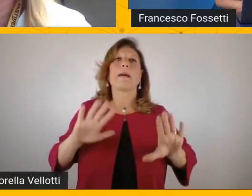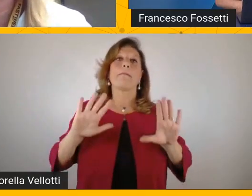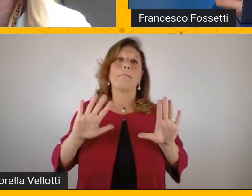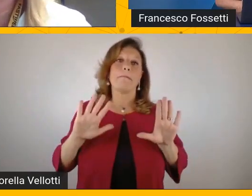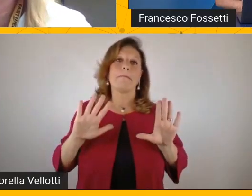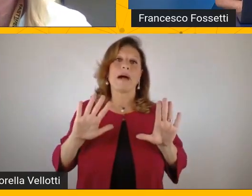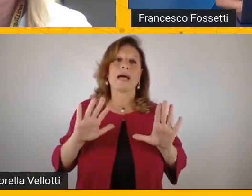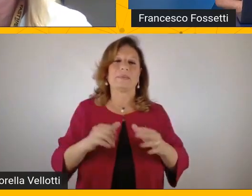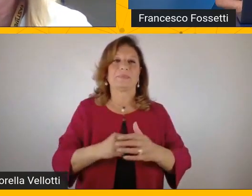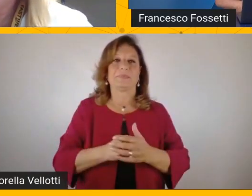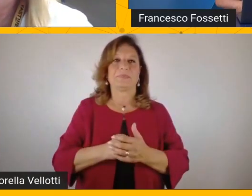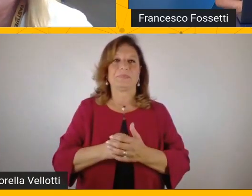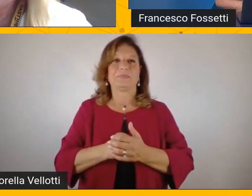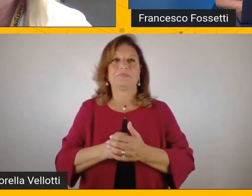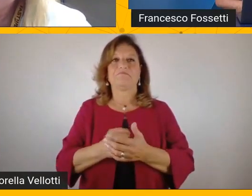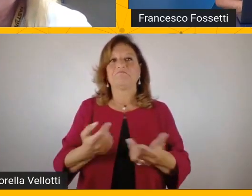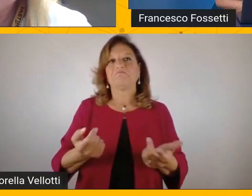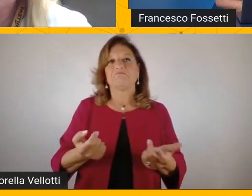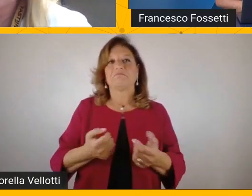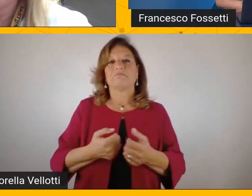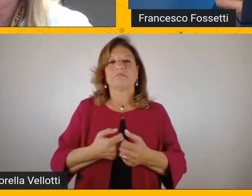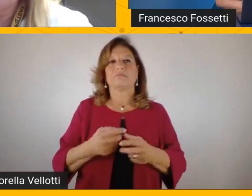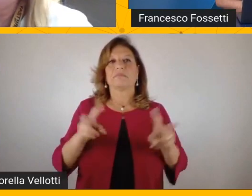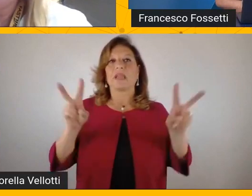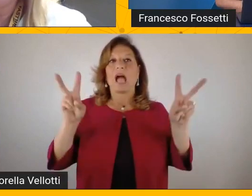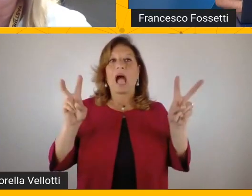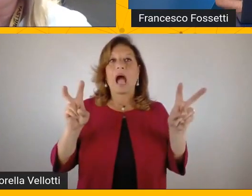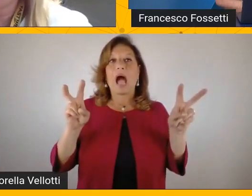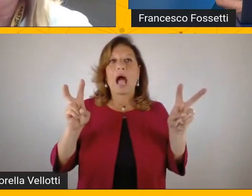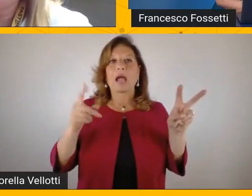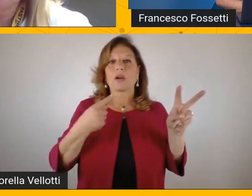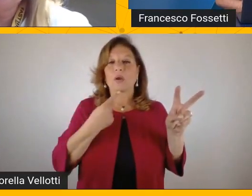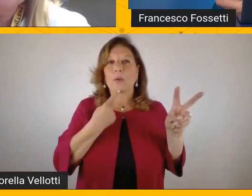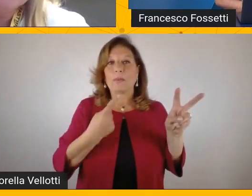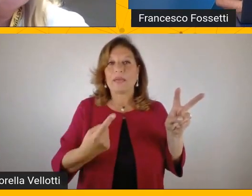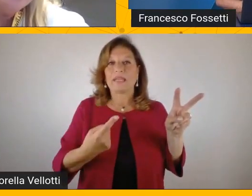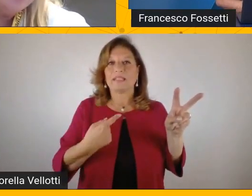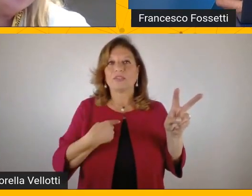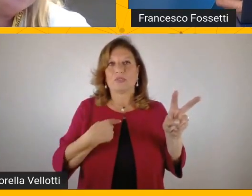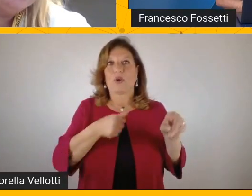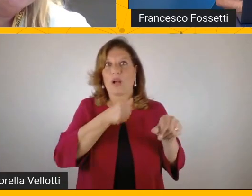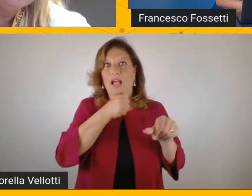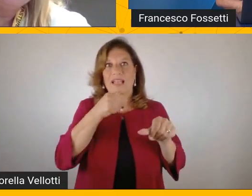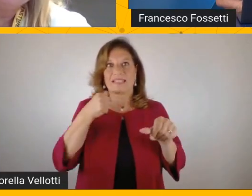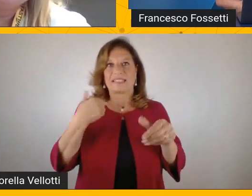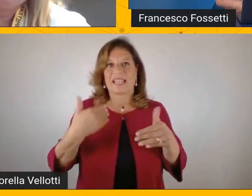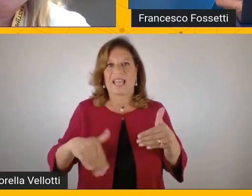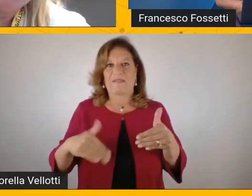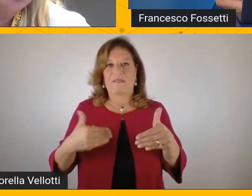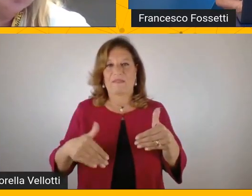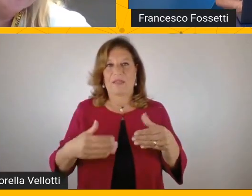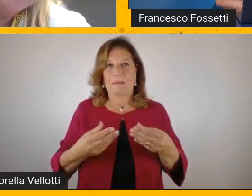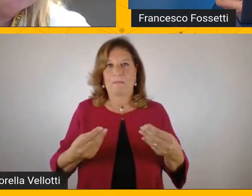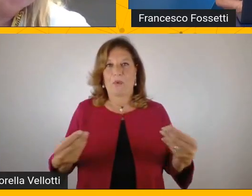che ehm ma che è un argomento